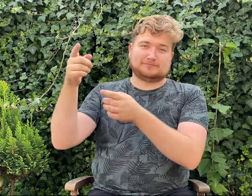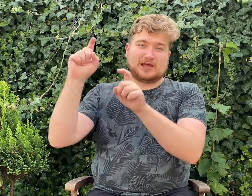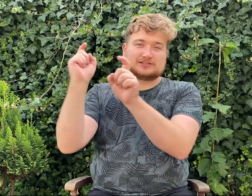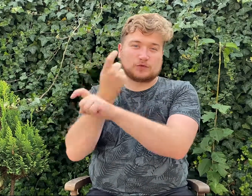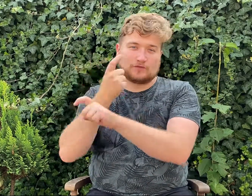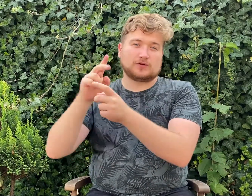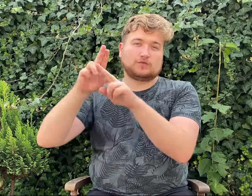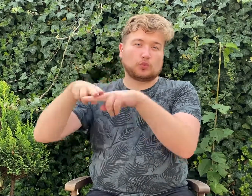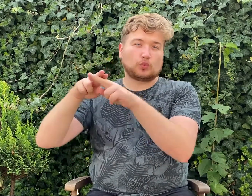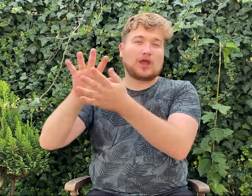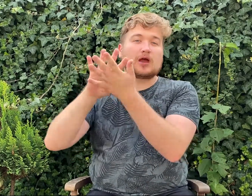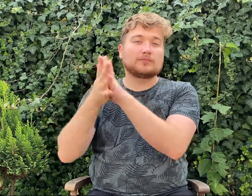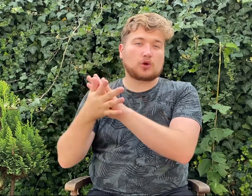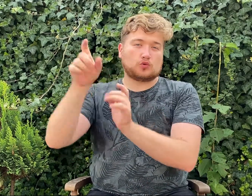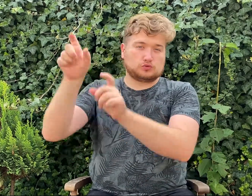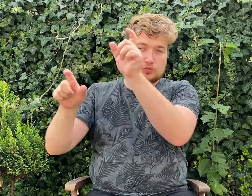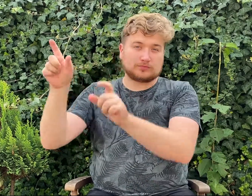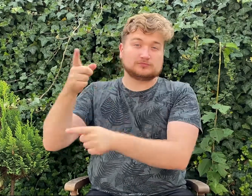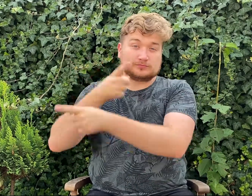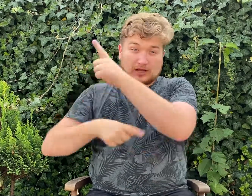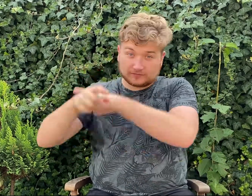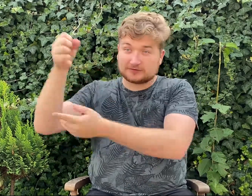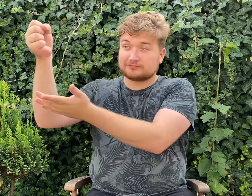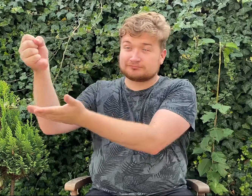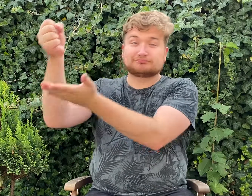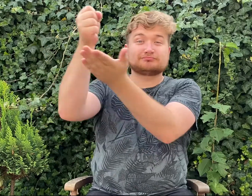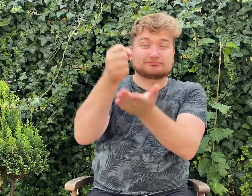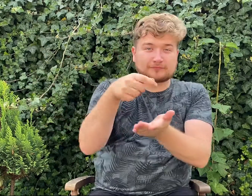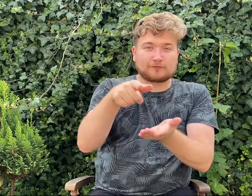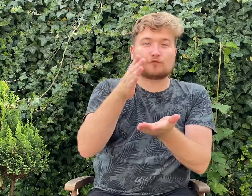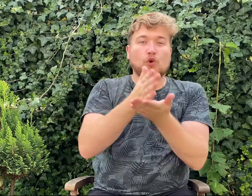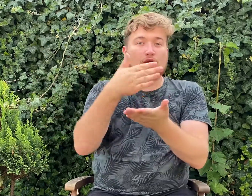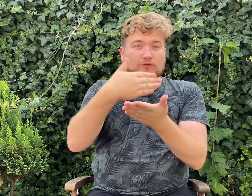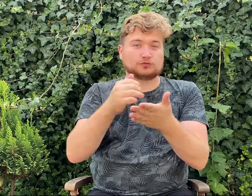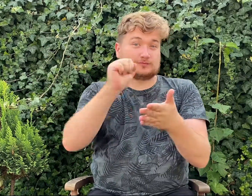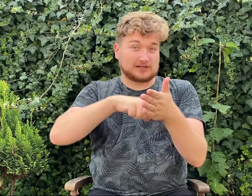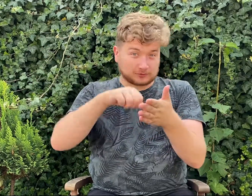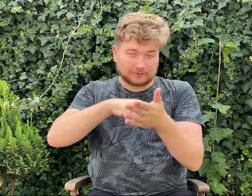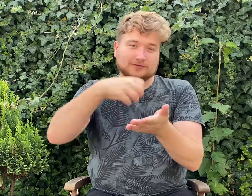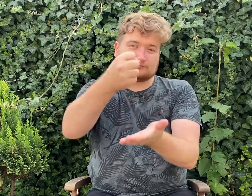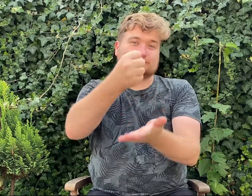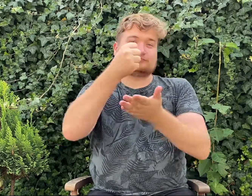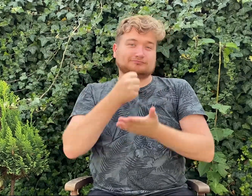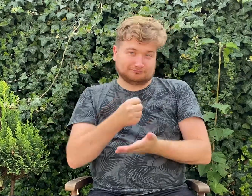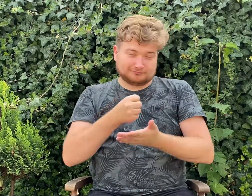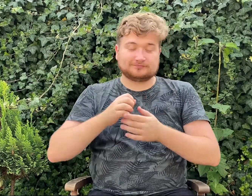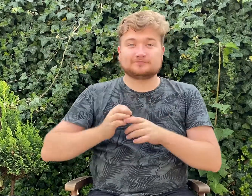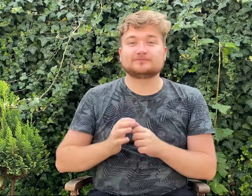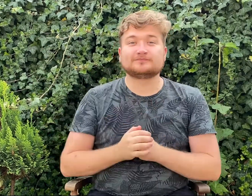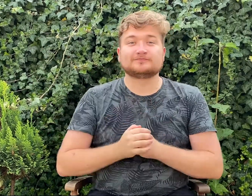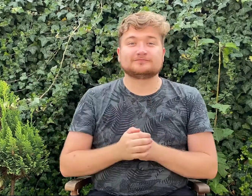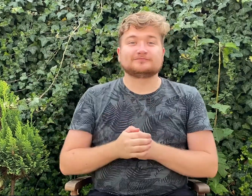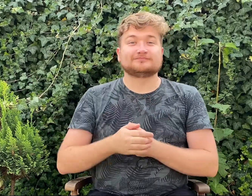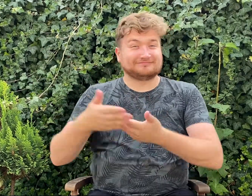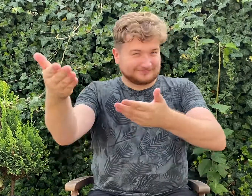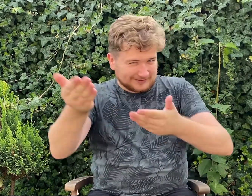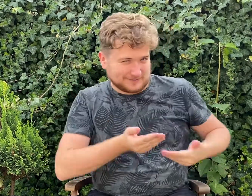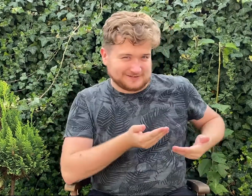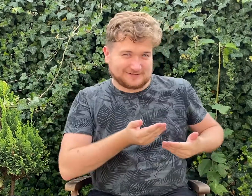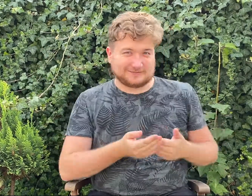Państwowego Funduszu Rehabilitacji Osób Niepełnosprawnych za pośrednictwem Województwa Mazowieckiego. Zapraszamy!